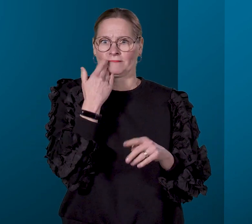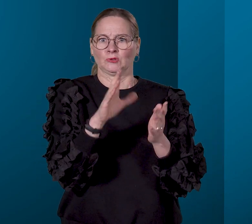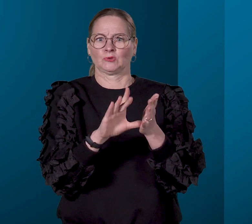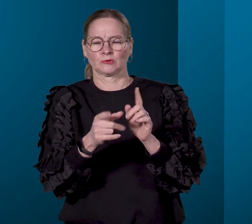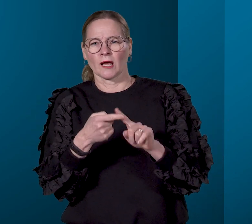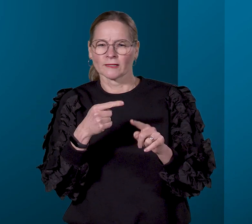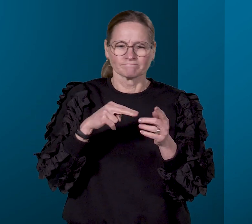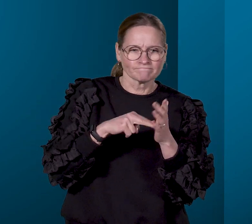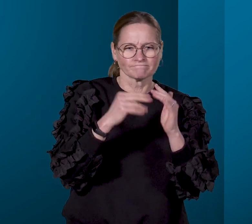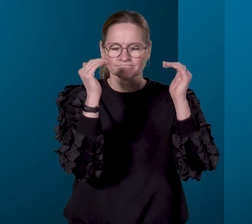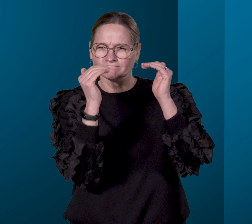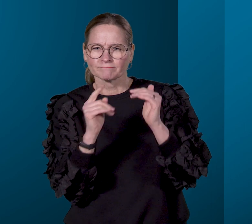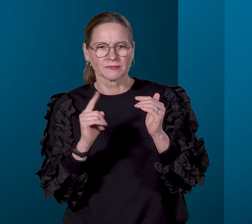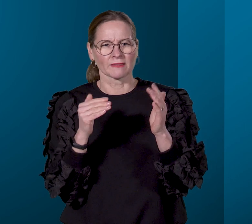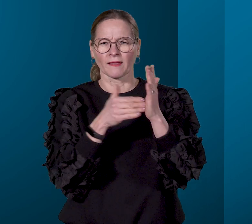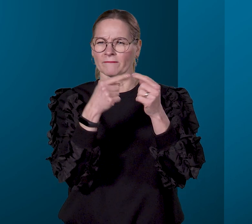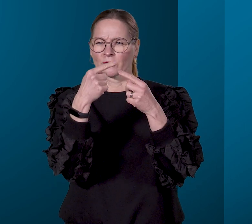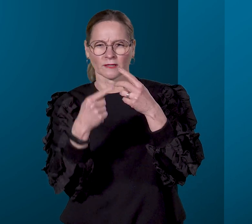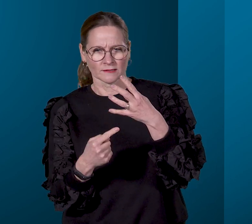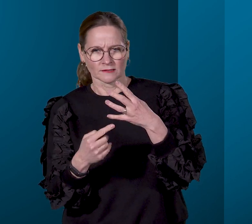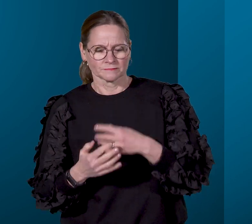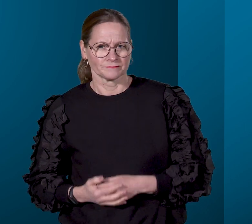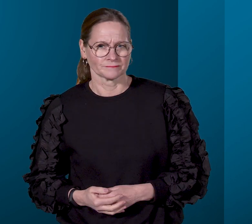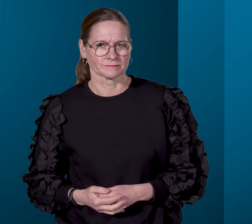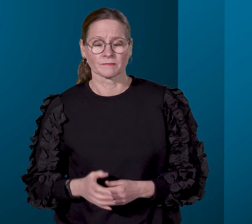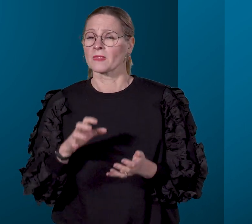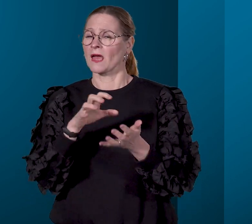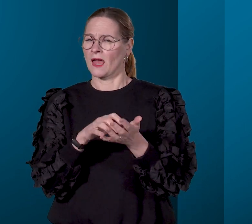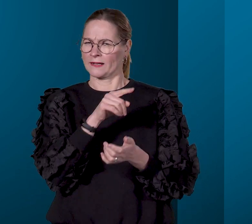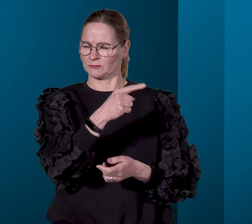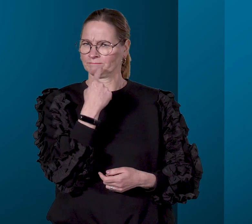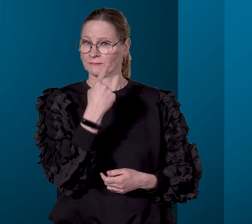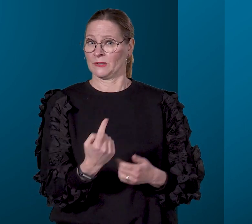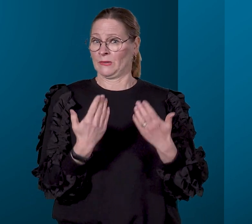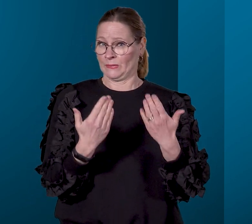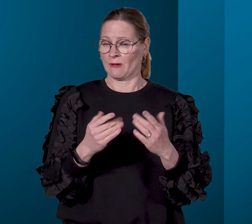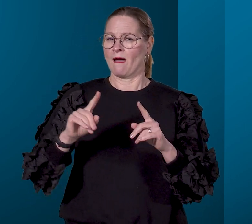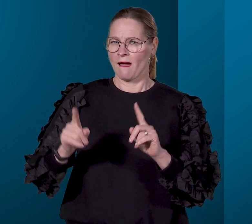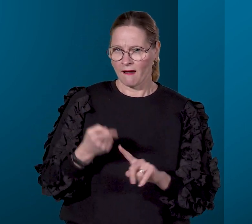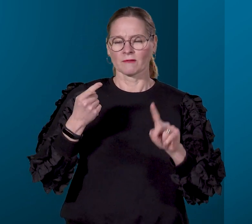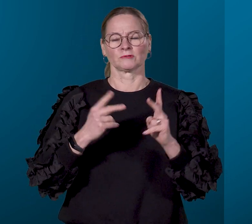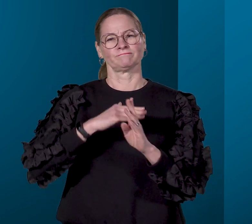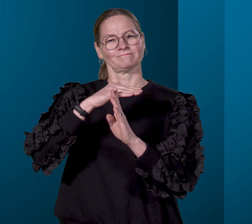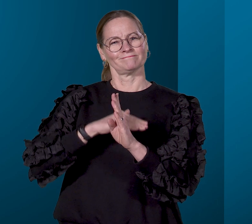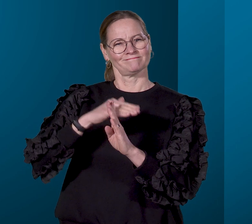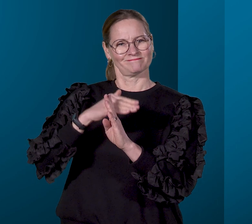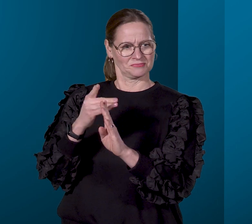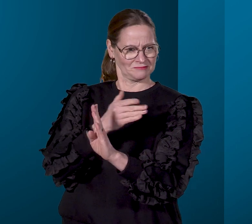jo tulevana syksynä, on hallituksen mukaan nyt aika alkaa arvioida sitä, -